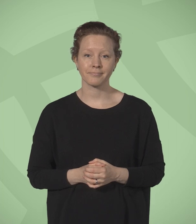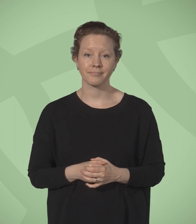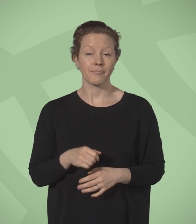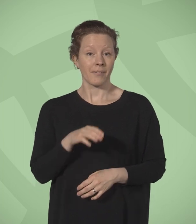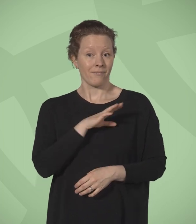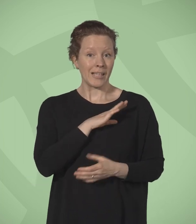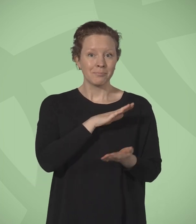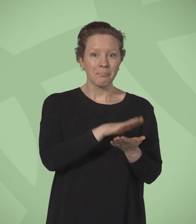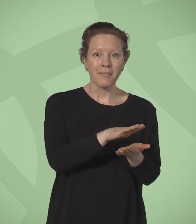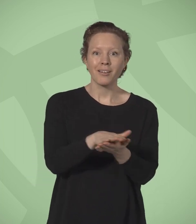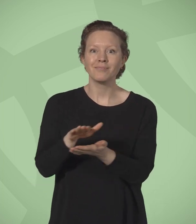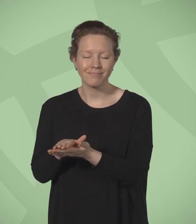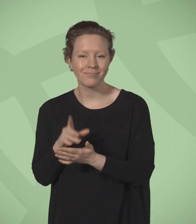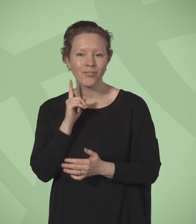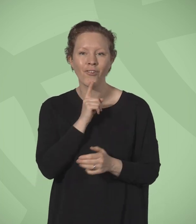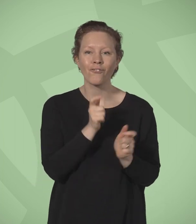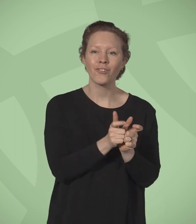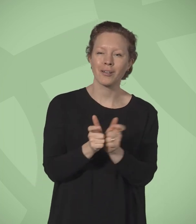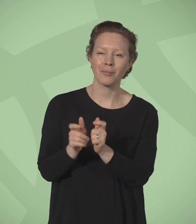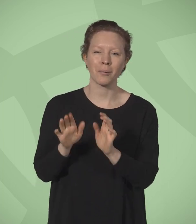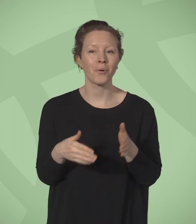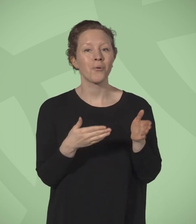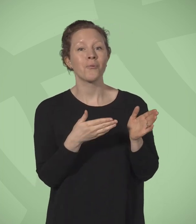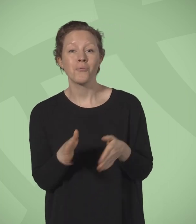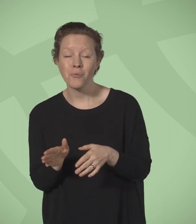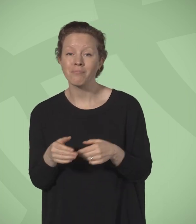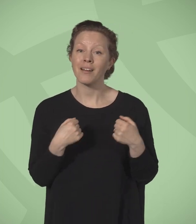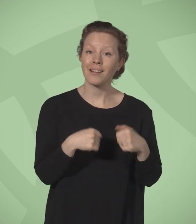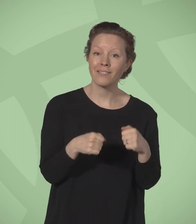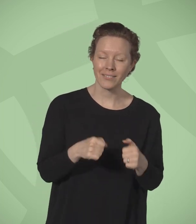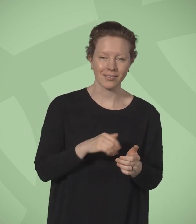På några orter har dövföreningarna organiserat aktiviteter för -